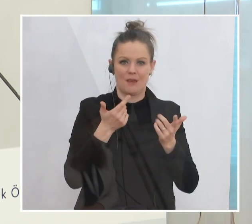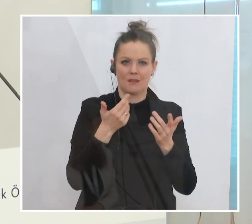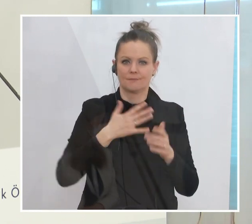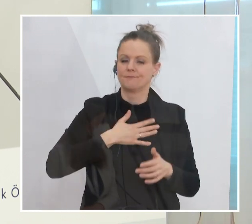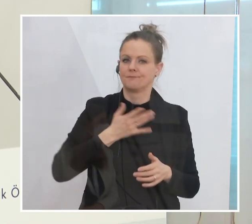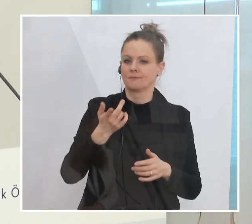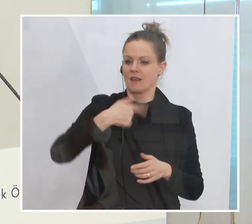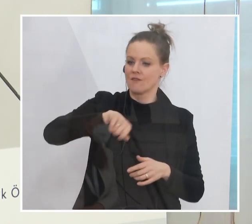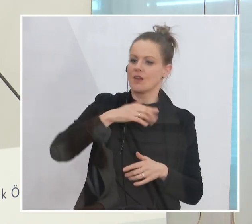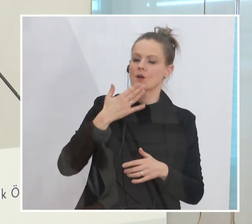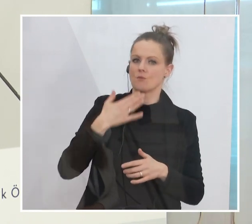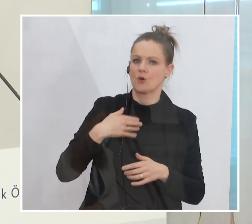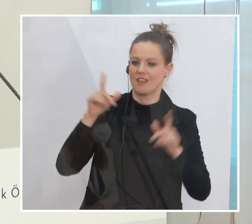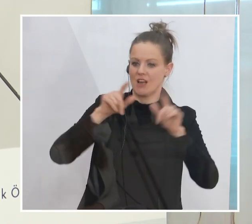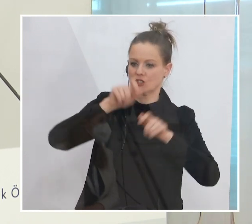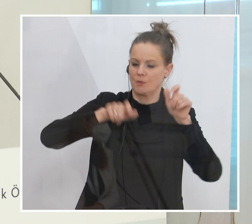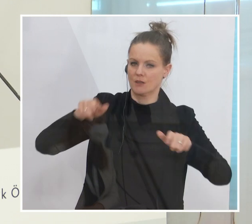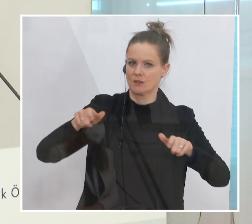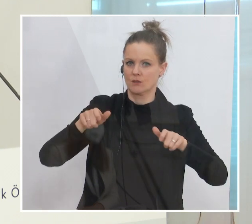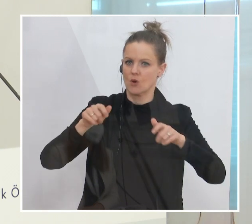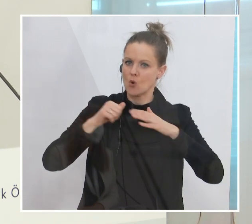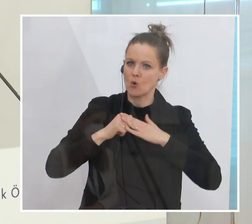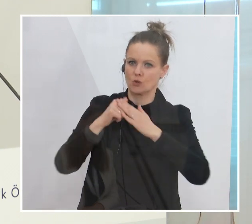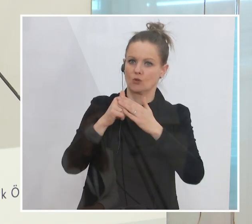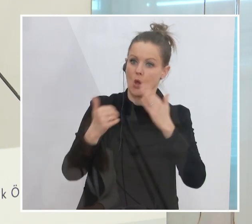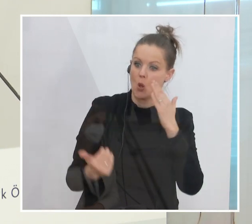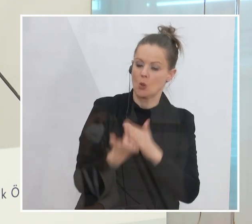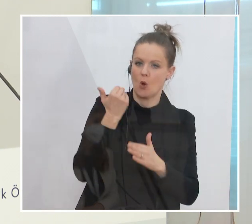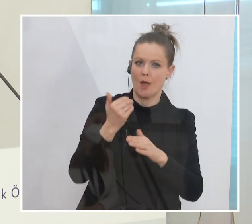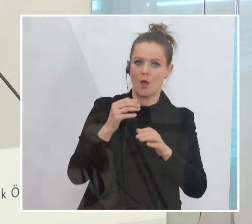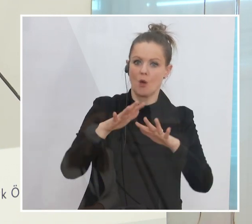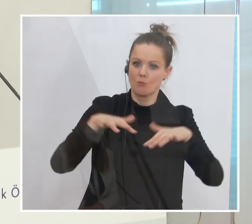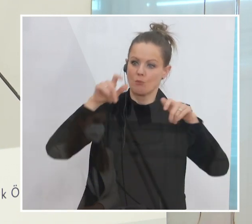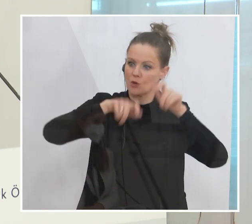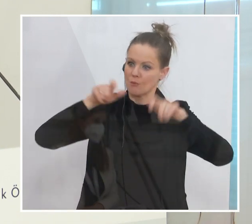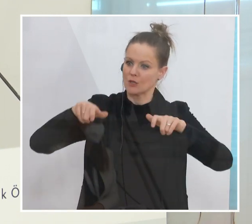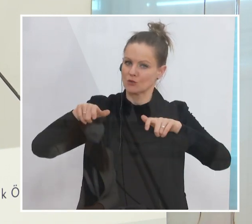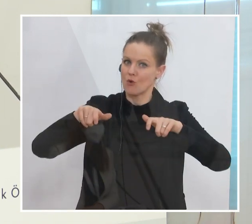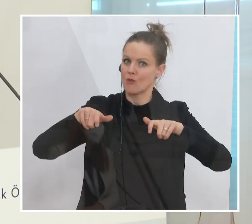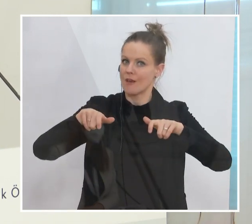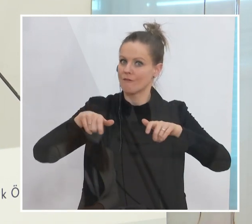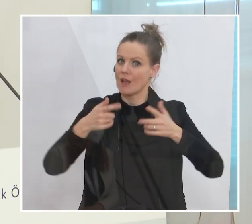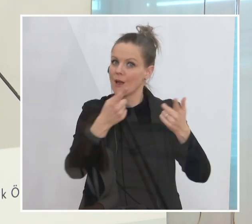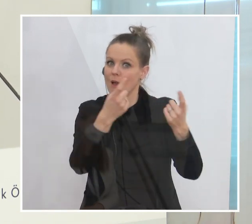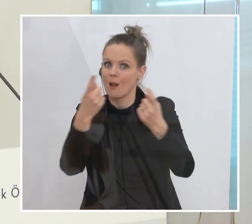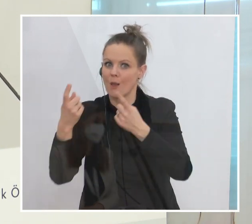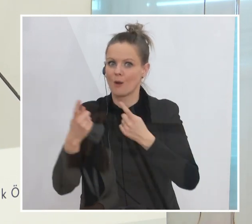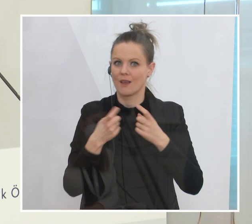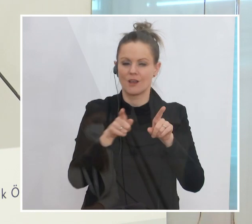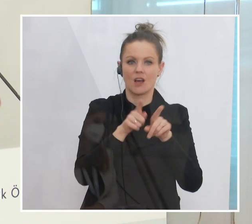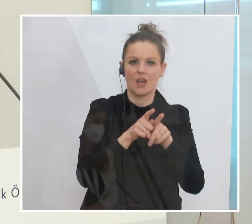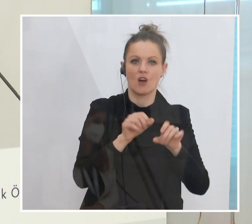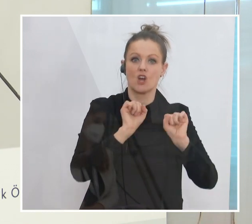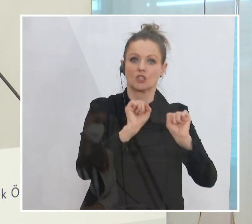unterstützen neue Publikumsschichten anzusprechen und Stammpublikum zu halten oder wiederzugewinnen.